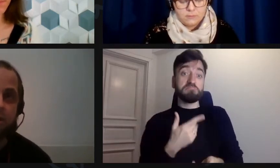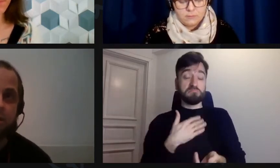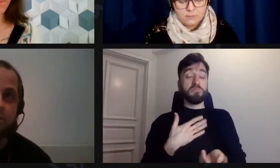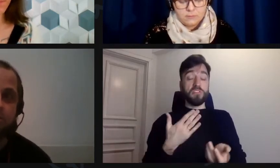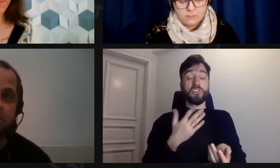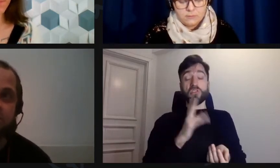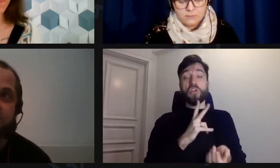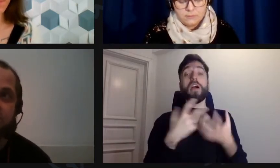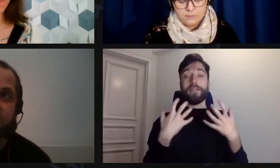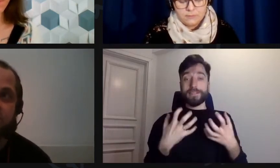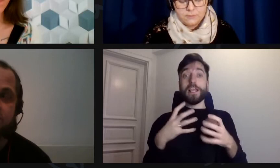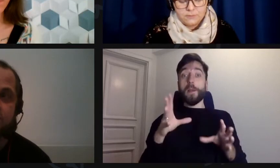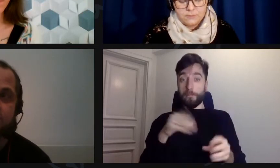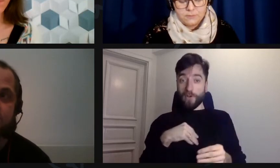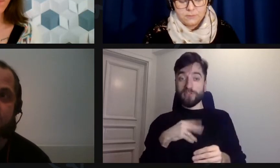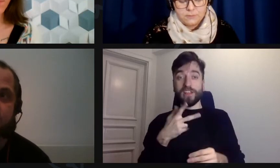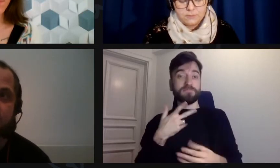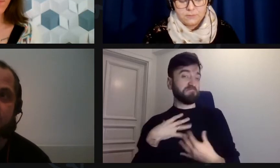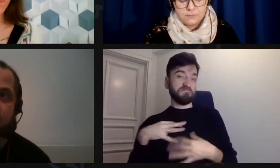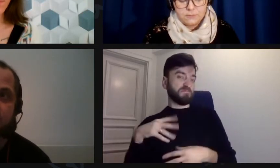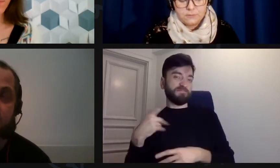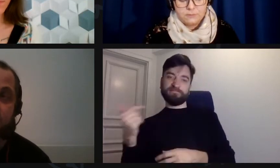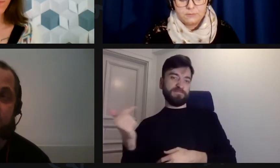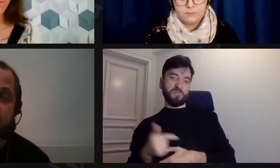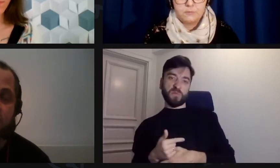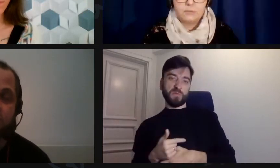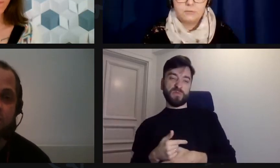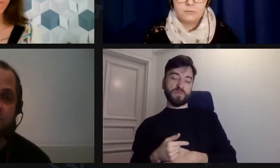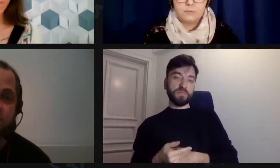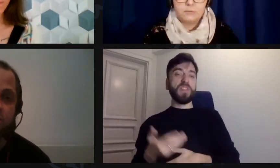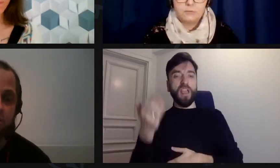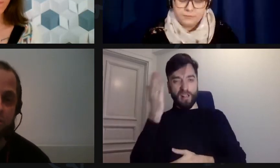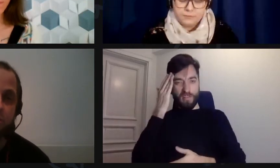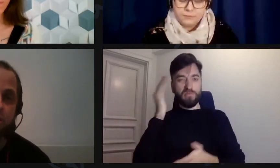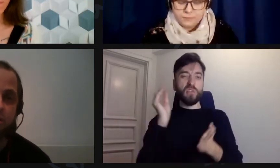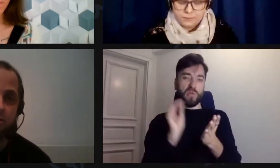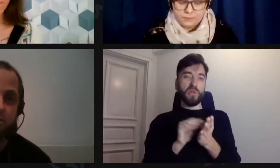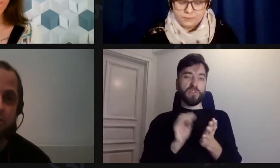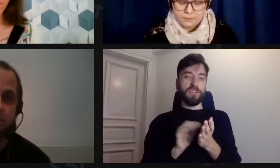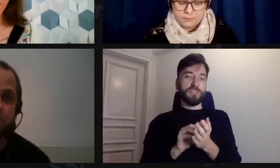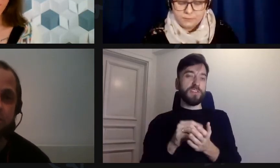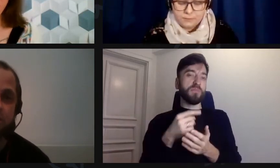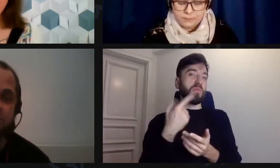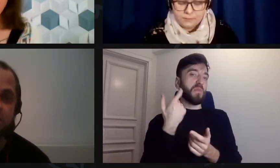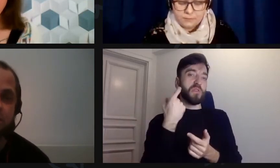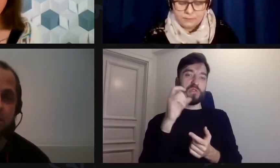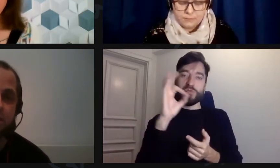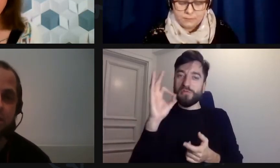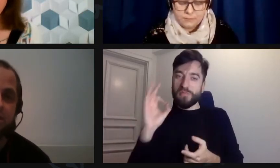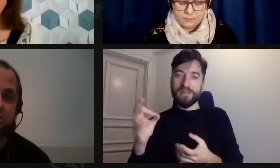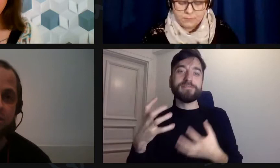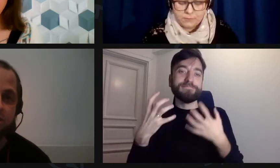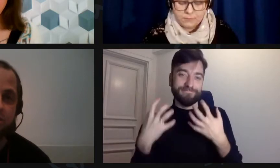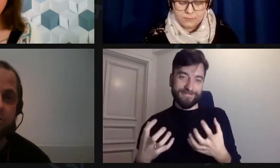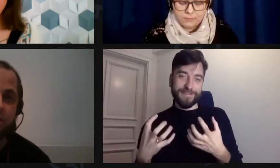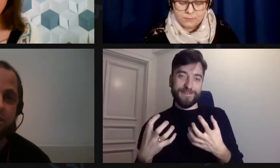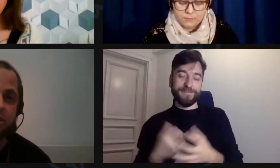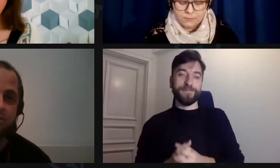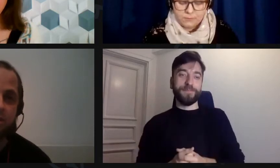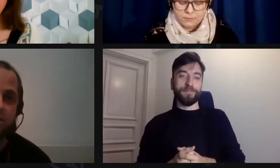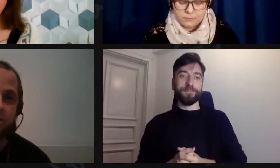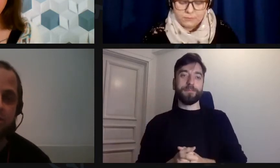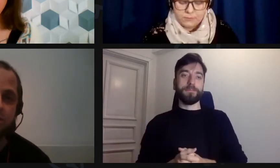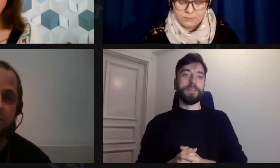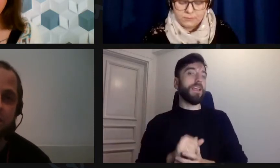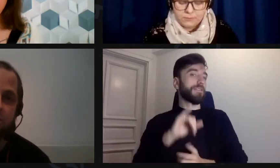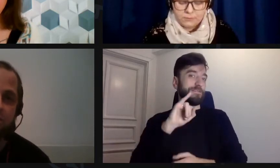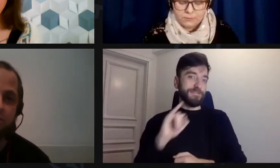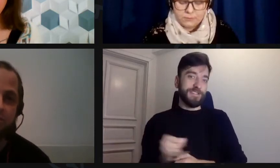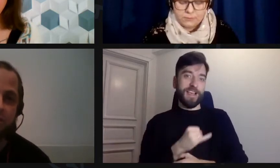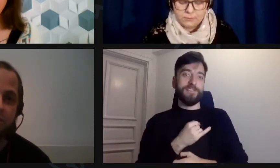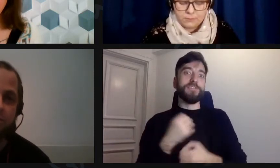Prawdę powiedziawszy praktyka czy doświadczenie pokazuje, że jest to 100 procent, że chcą i angażują się w występ.